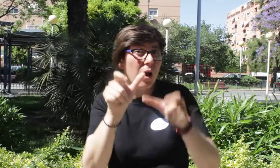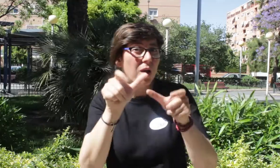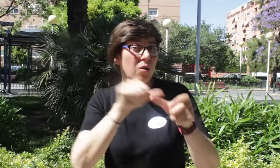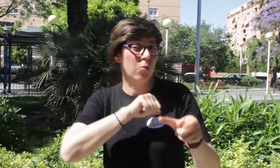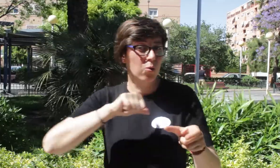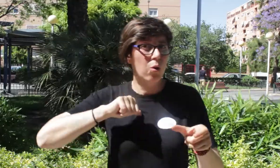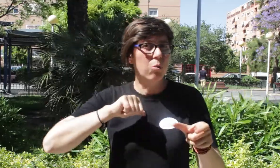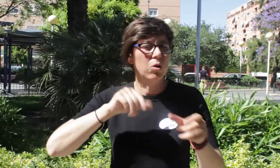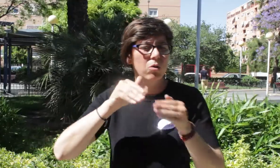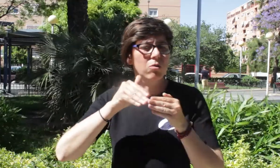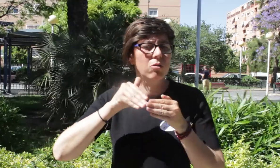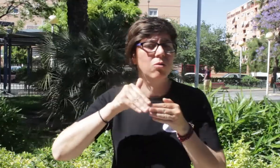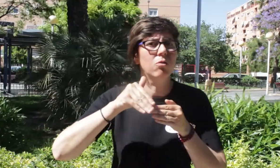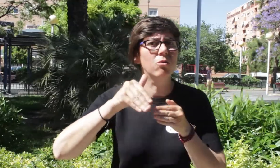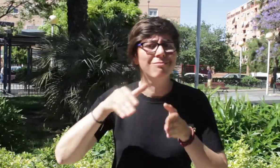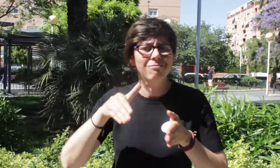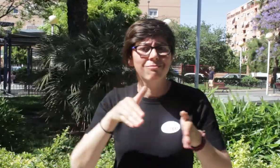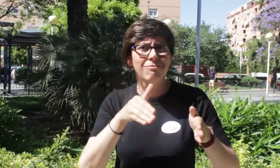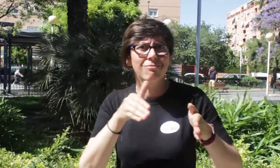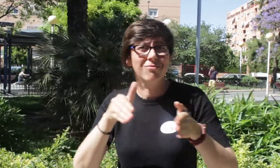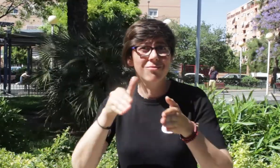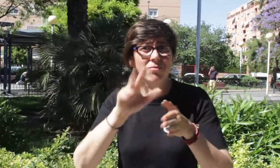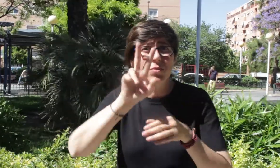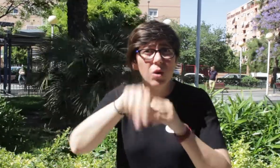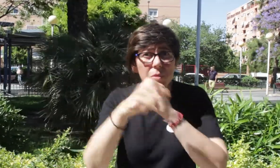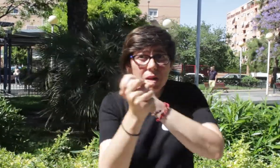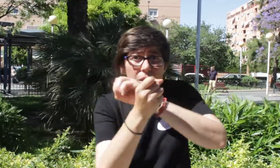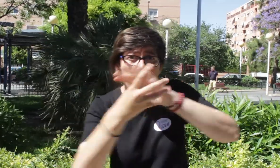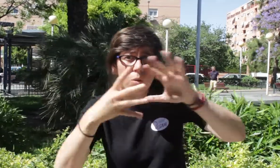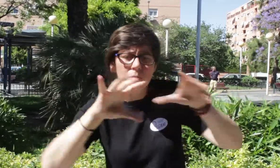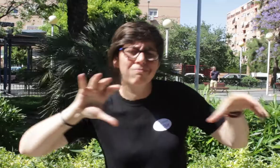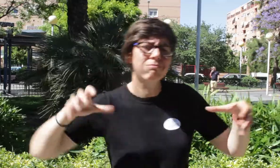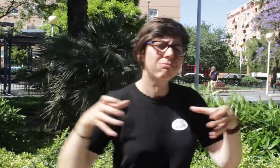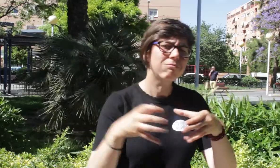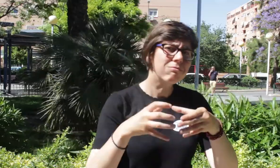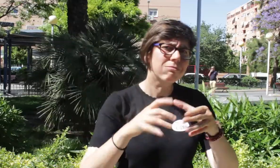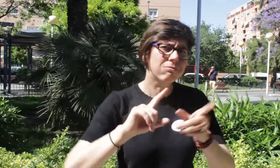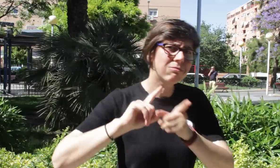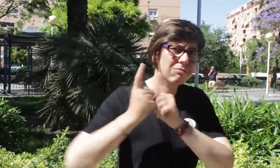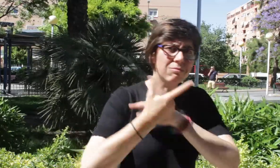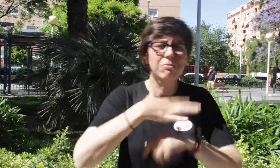Comunidad Valenciana en estos dos años y el rumbo y camino que queremos seguir para conformar el nuevo Consejo